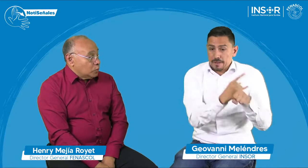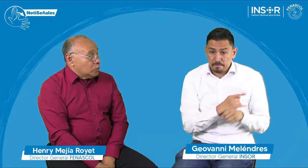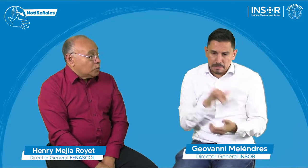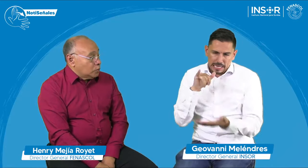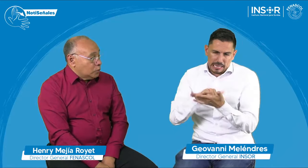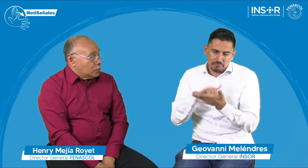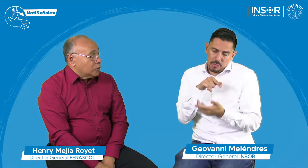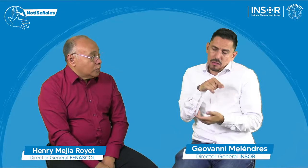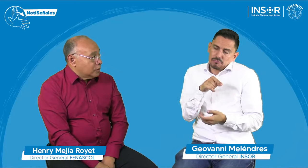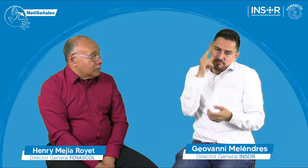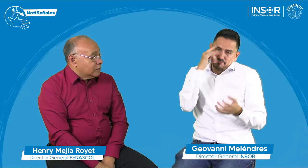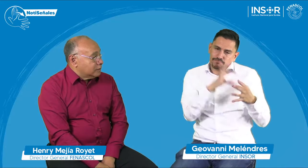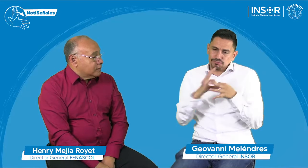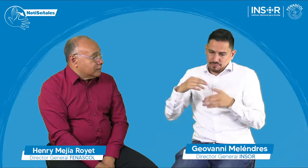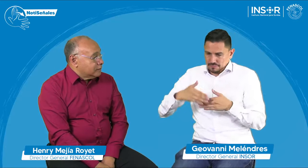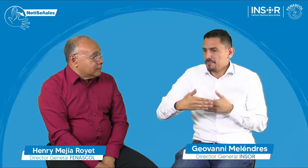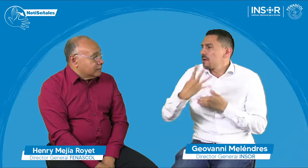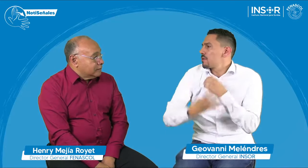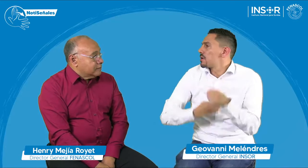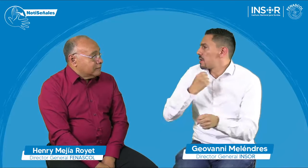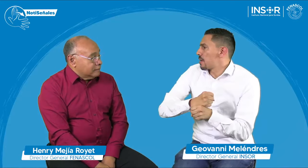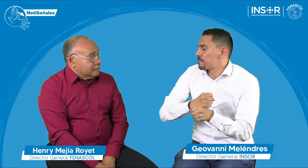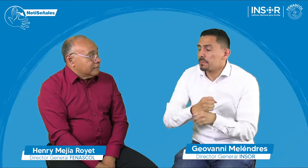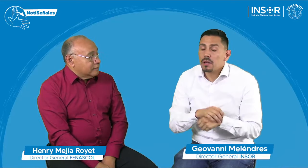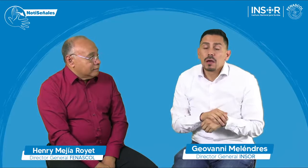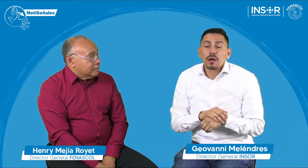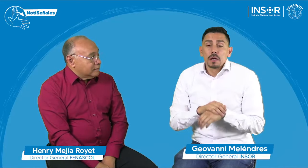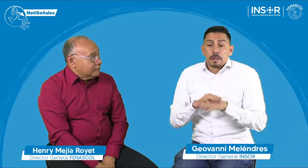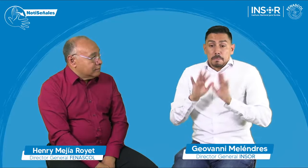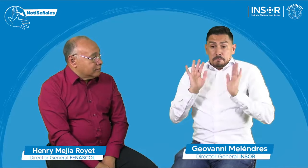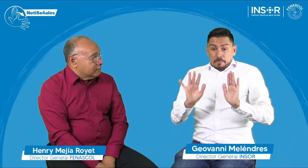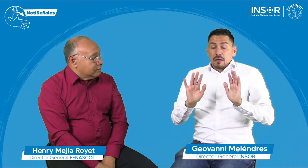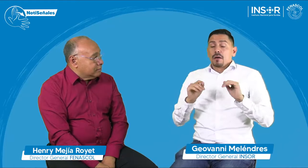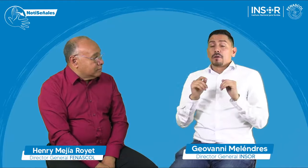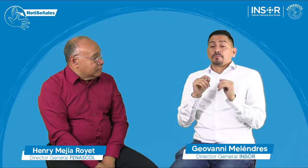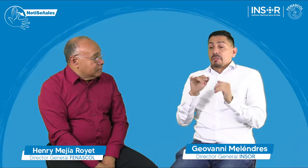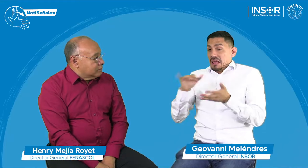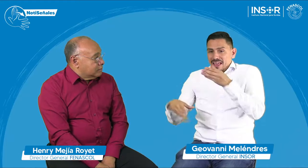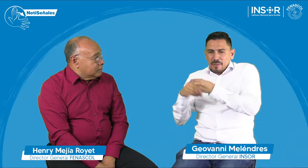sorda, Así que esta encuesta sociolingüística es muy importante y esperamos que se